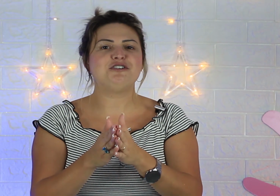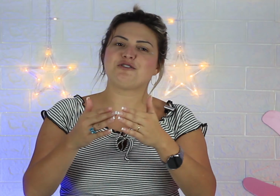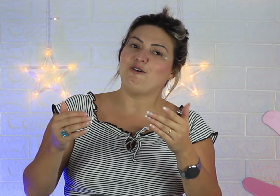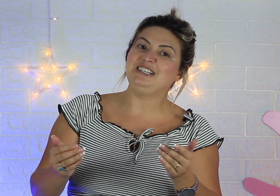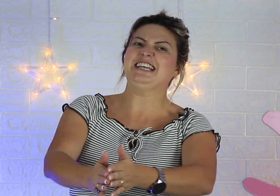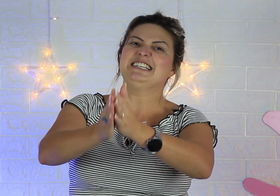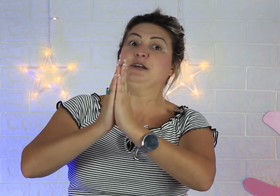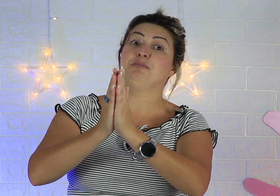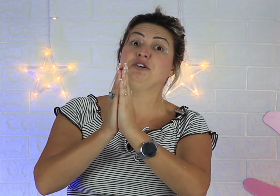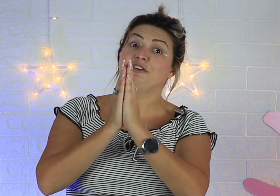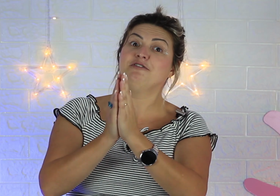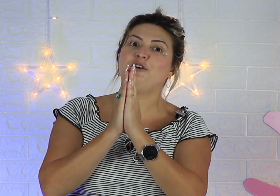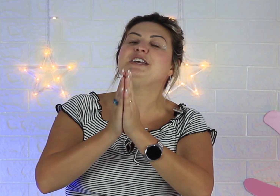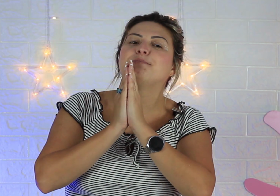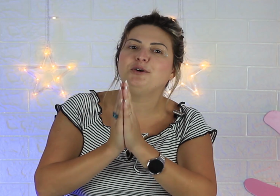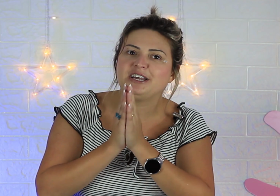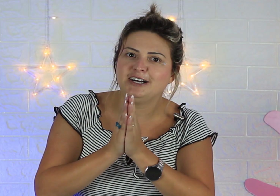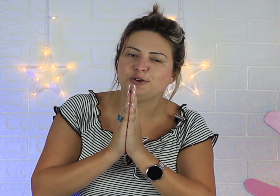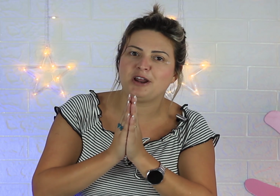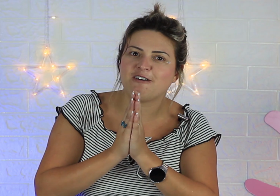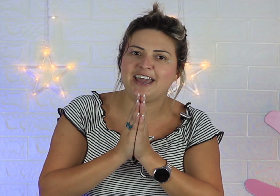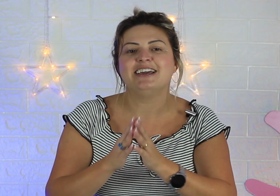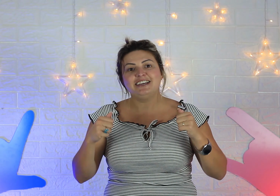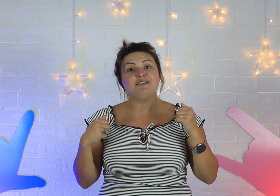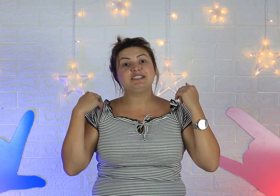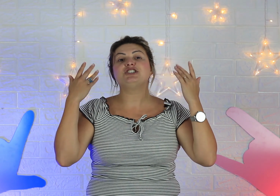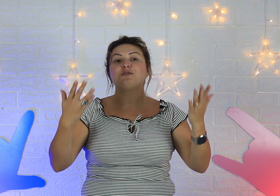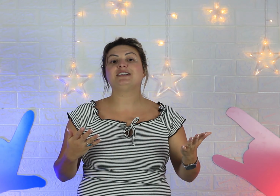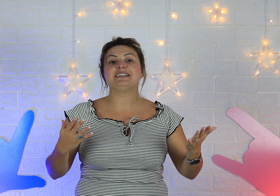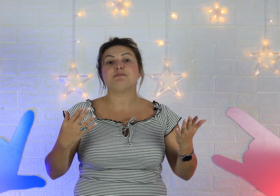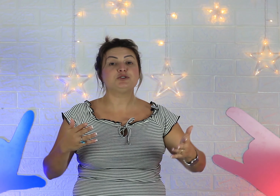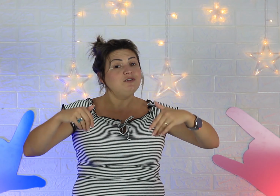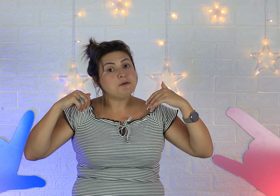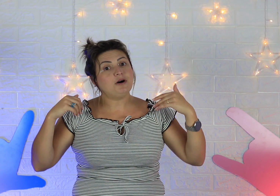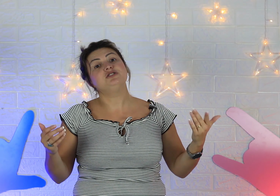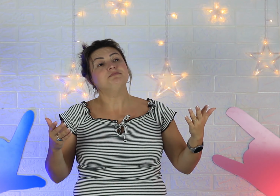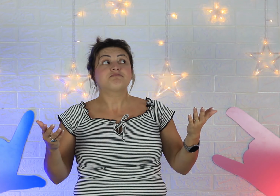por favor com licença e por favor implorando para alguém e aí você chegou até essa pessoa você pode